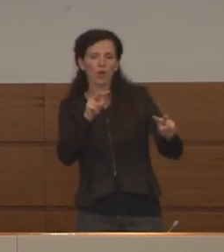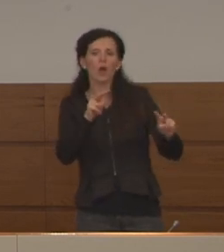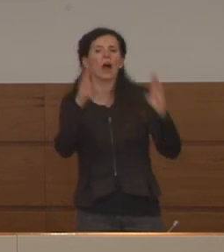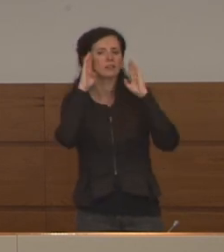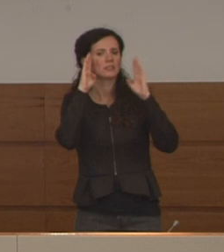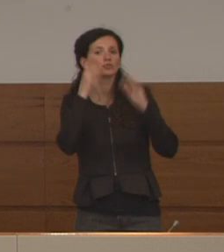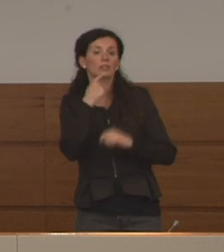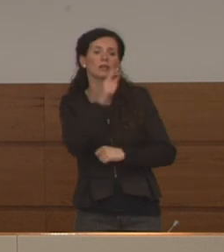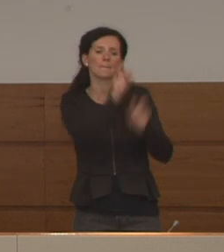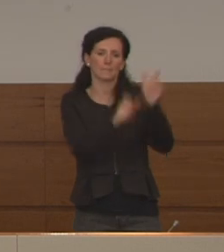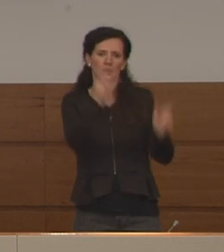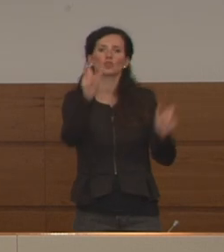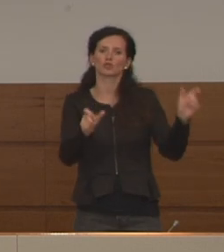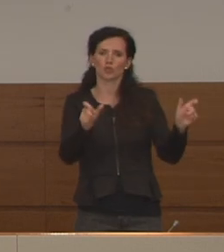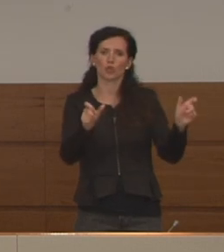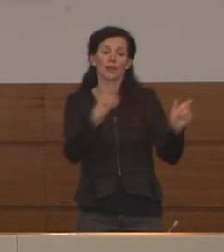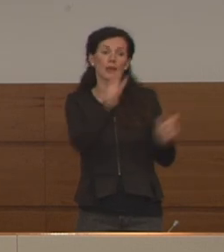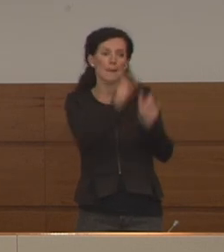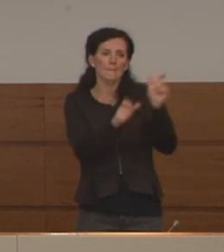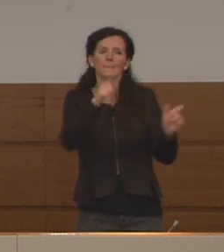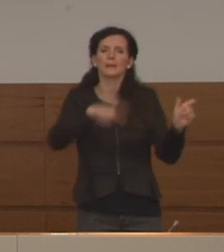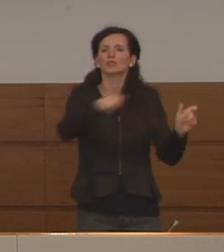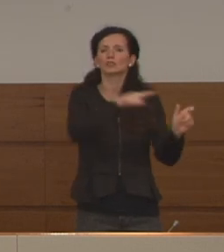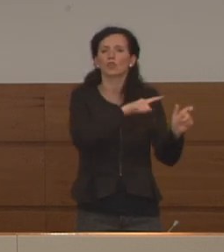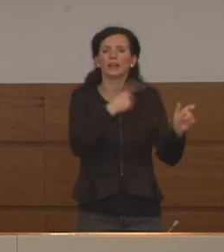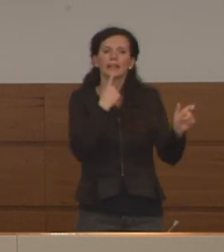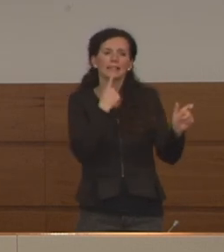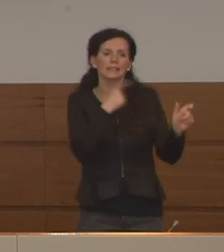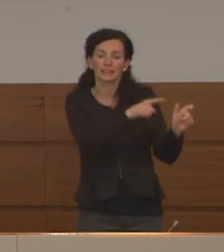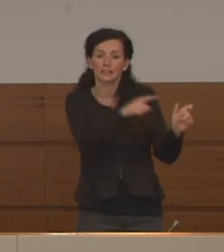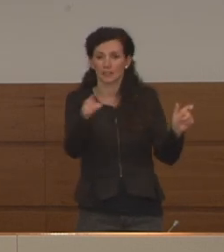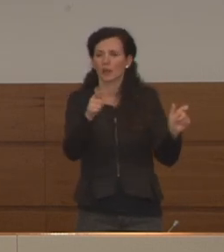di cui parliamo, non dei numeri. Cosa vuole, i numeri contano fino a un certo punto.